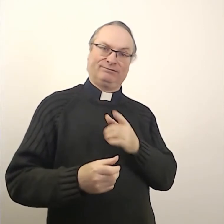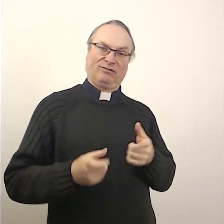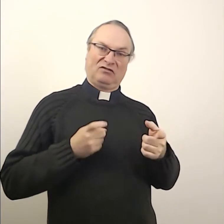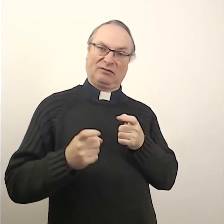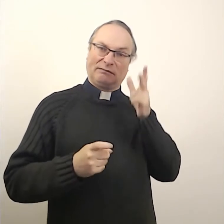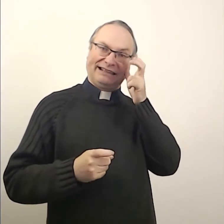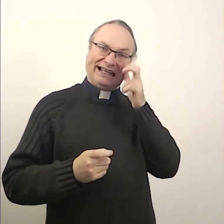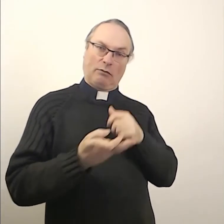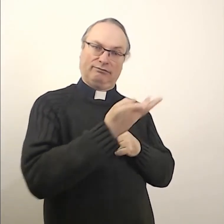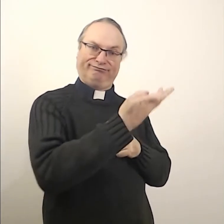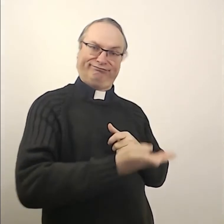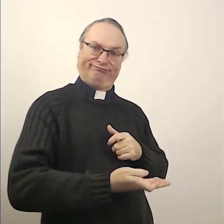Dominé par le diable.